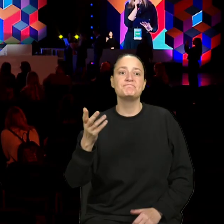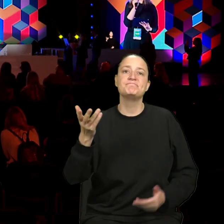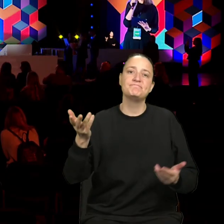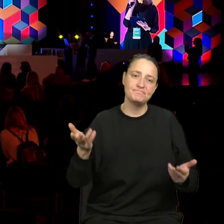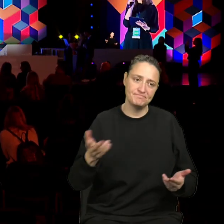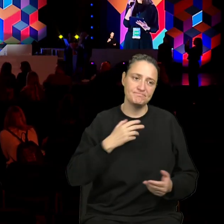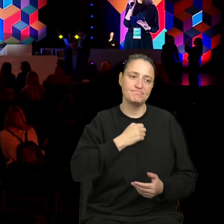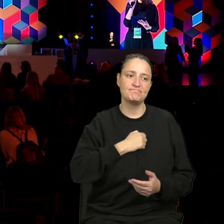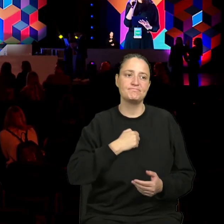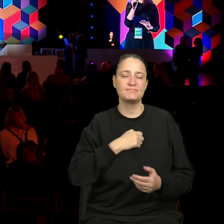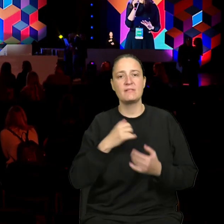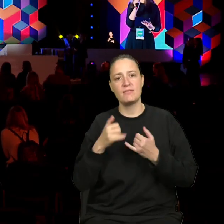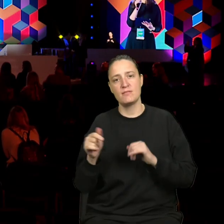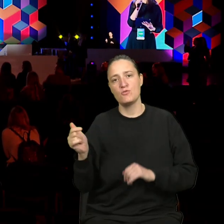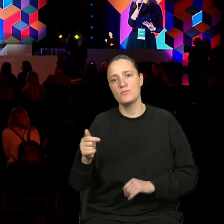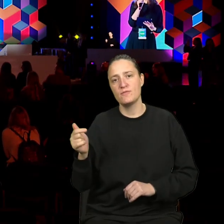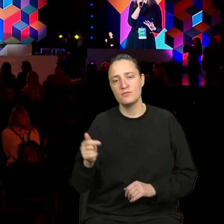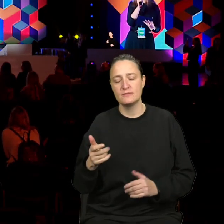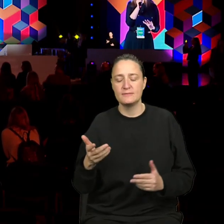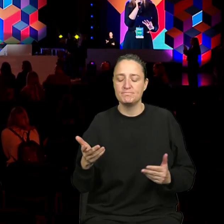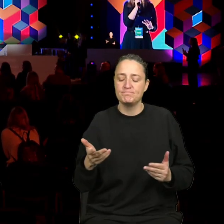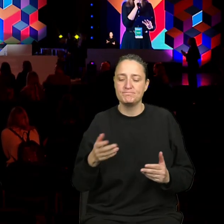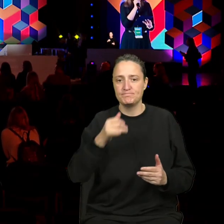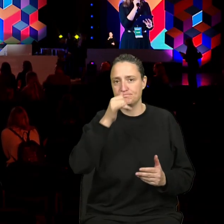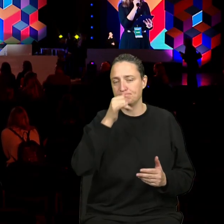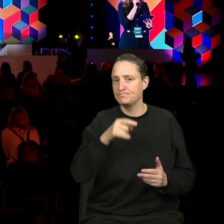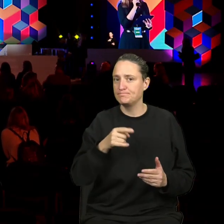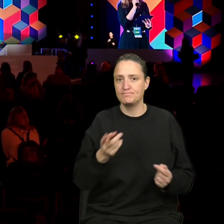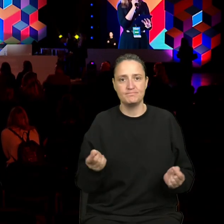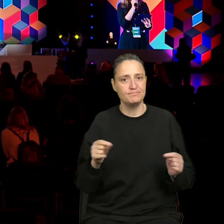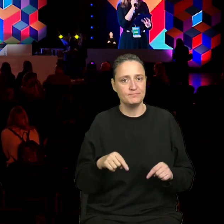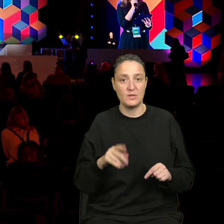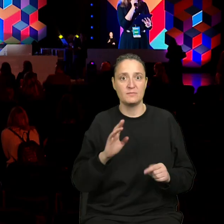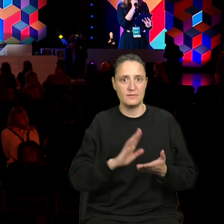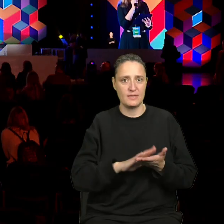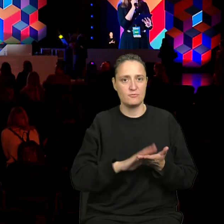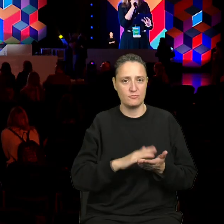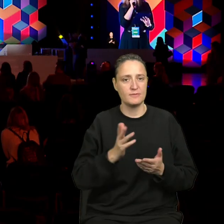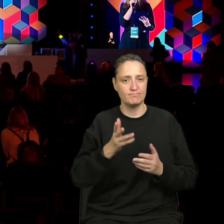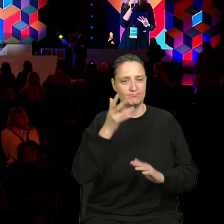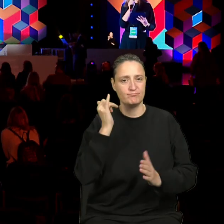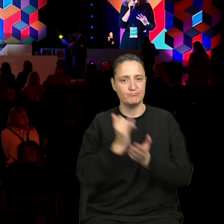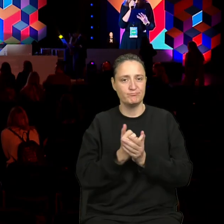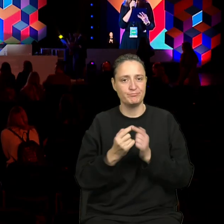gdzie widzimy konieczność zmiany trochę paradygmatów funkcjonowania w klasie szkolnej, na warsztatach i tak dalej, gdzie tutoring,